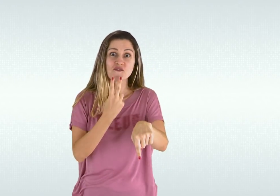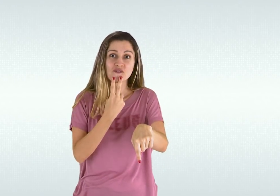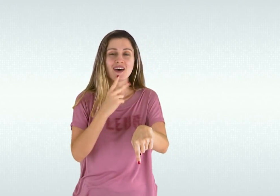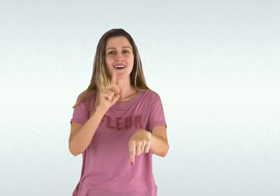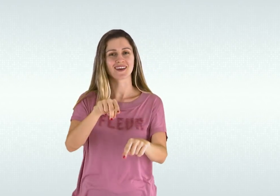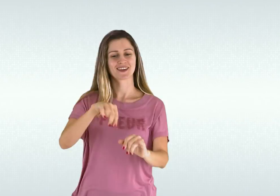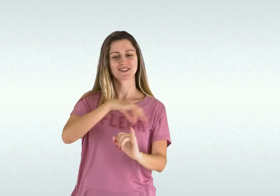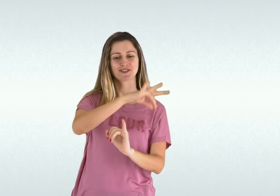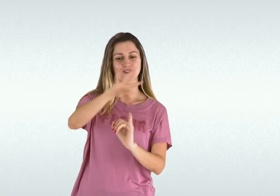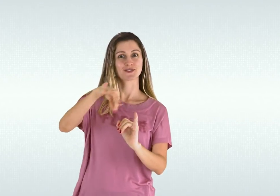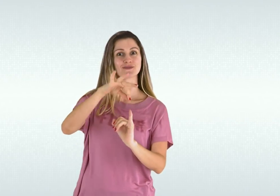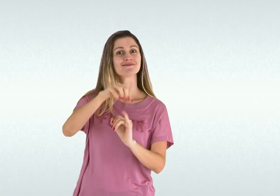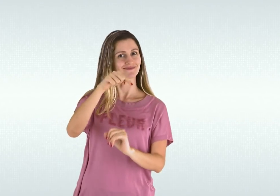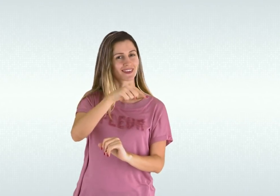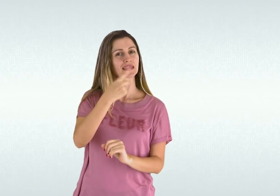não sendo específico do ES. Agora, o do ES é esse aqui.